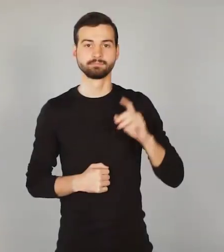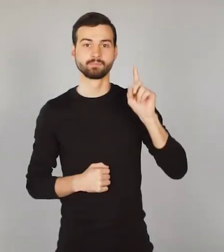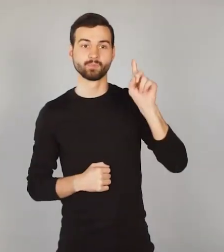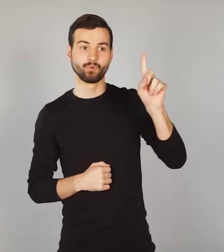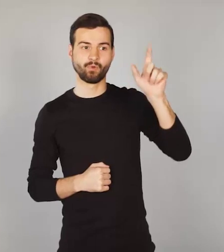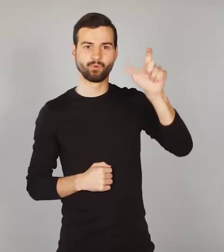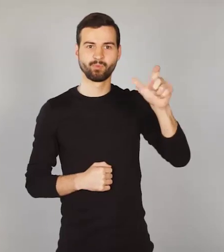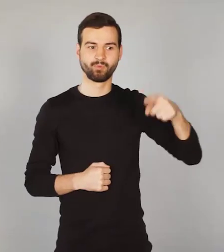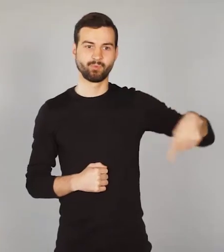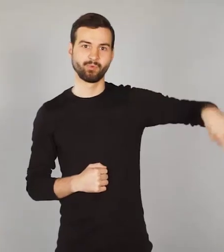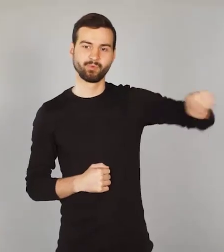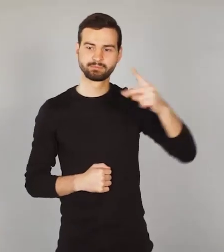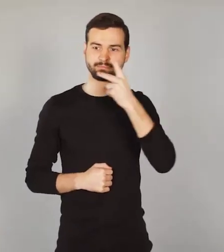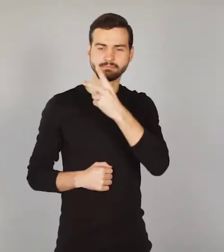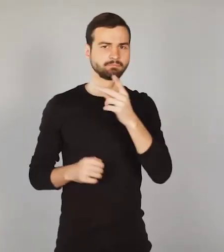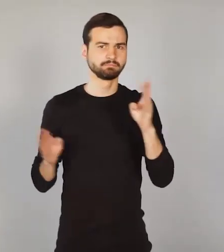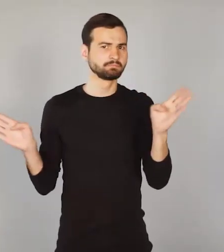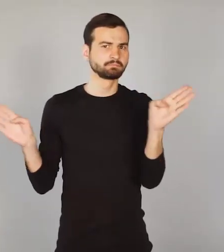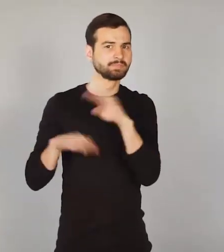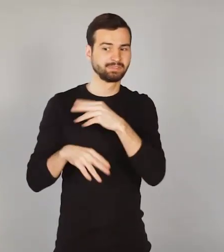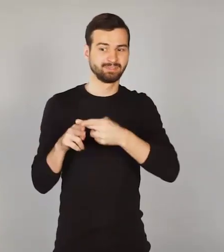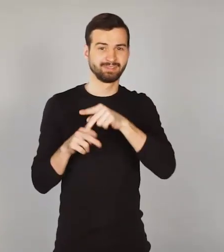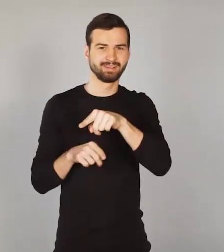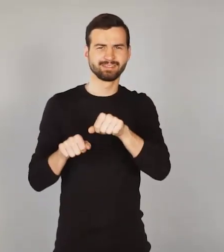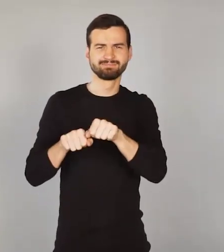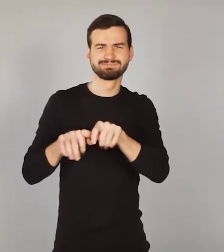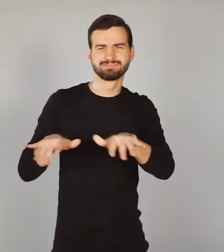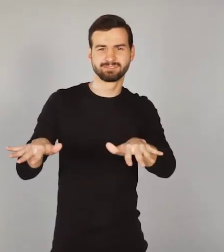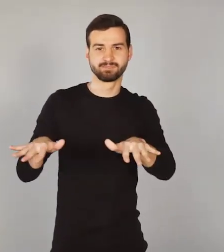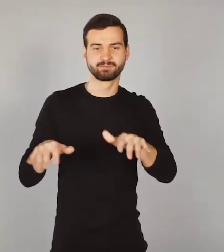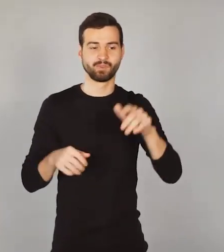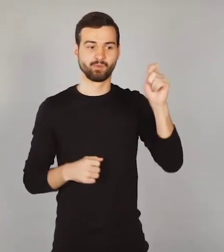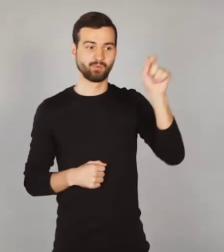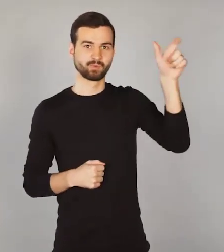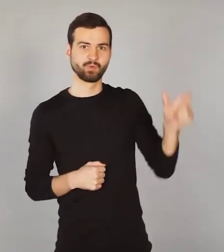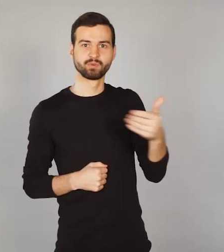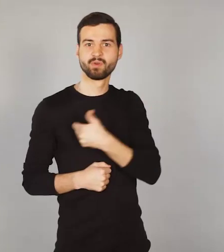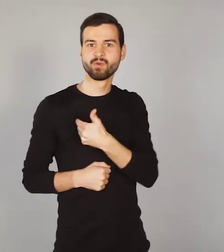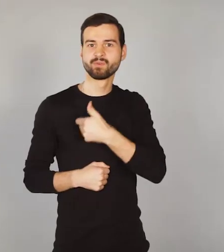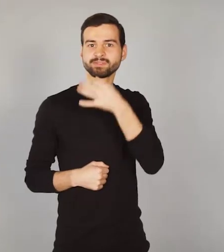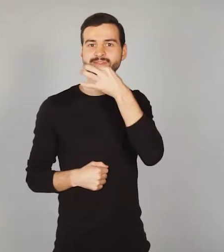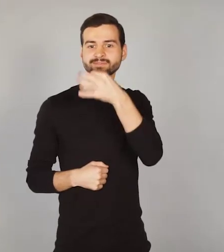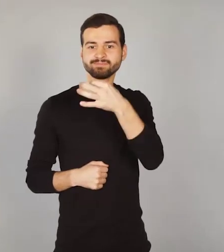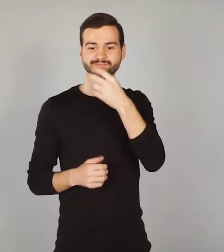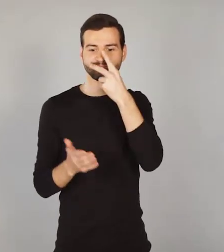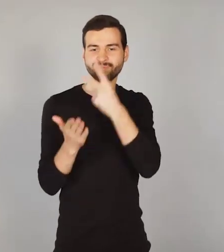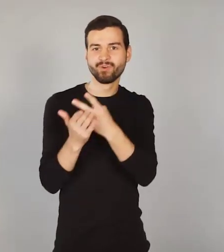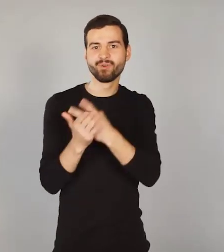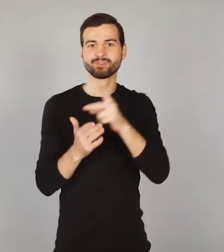Но никто не обращает внимания на эти вещи. Художник словно говорит нам о том,